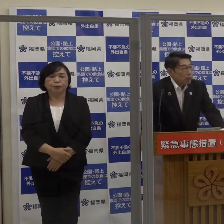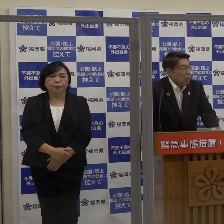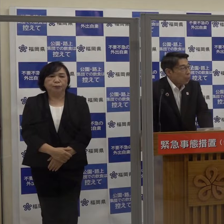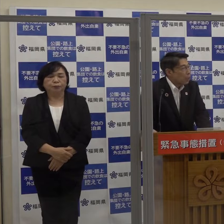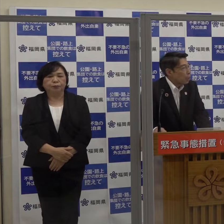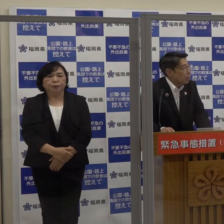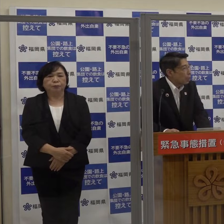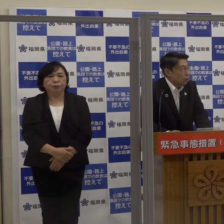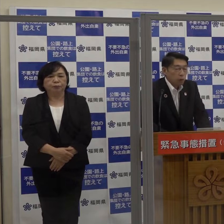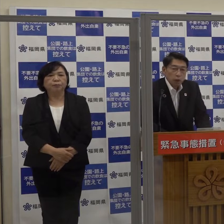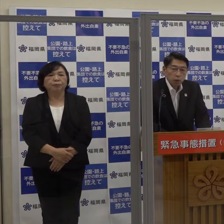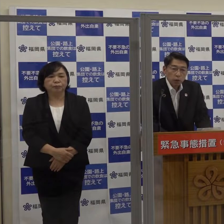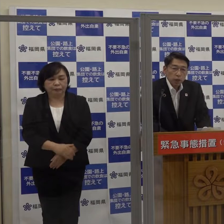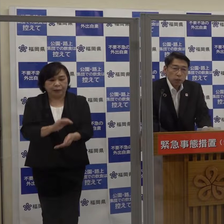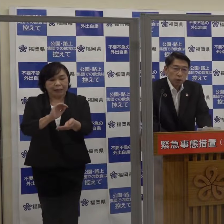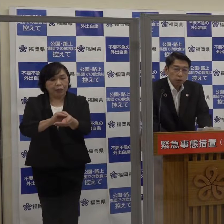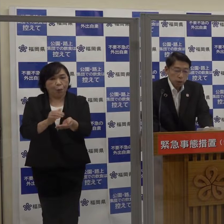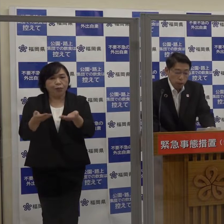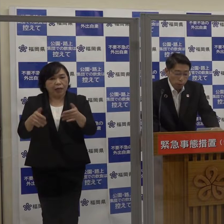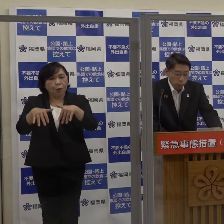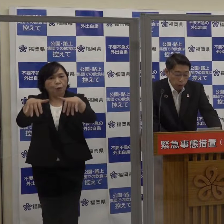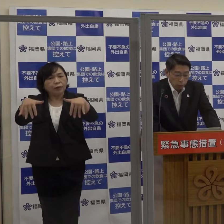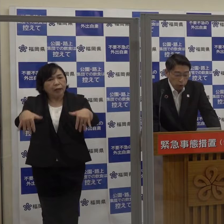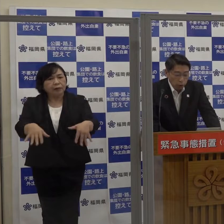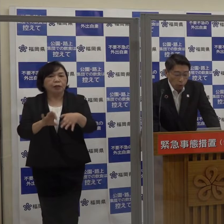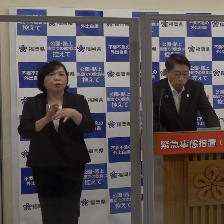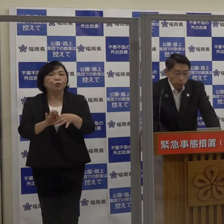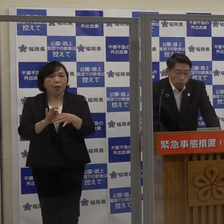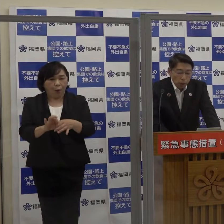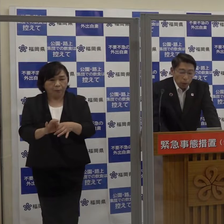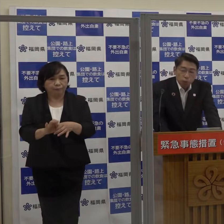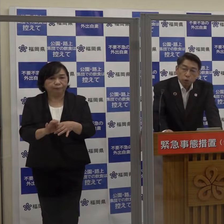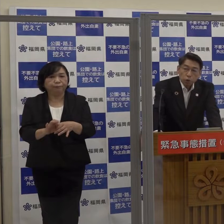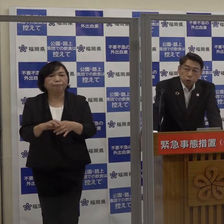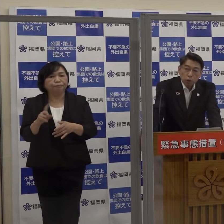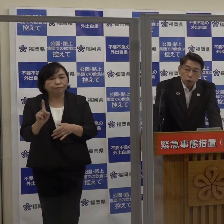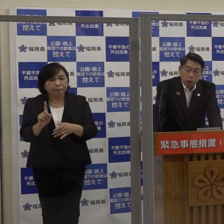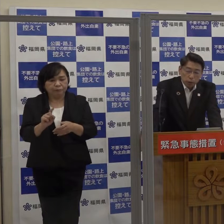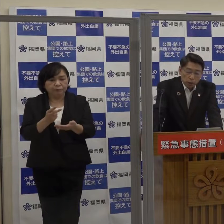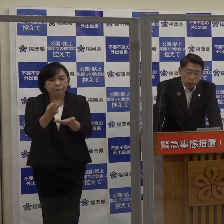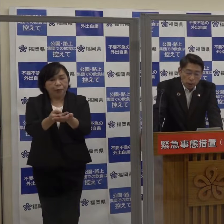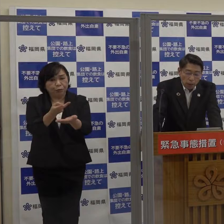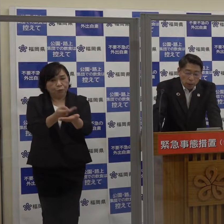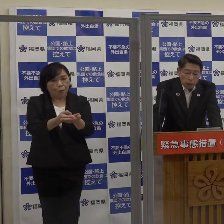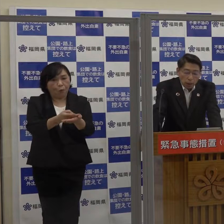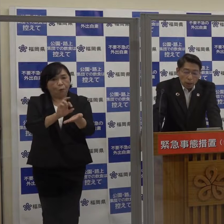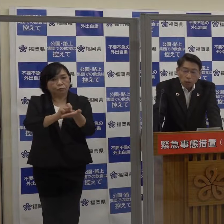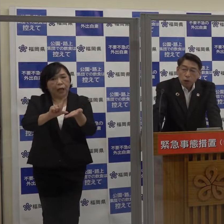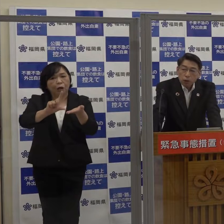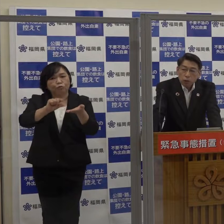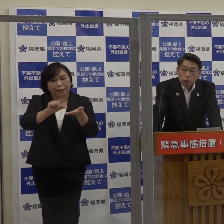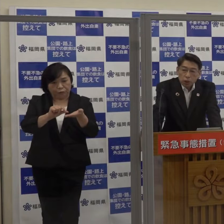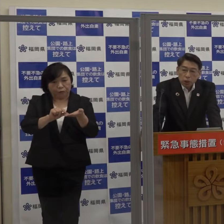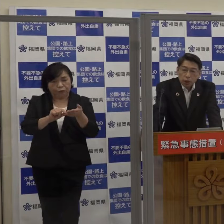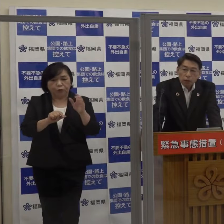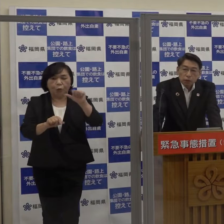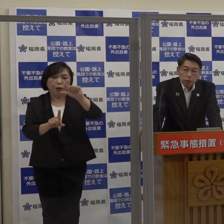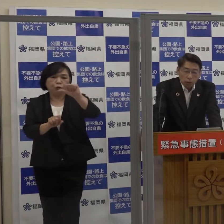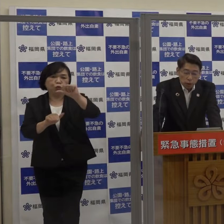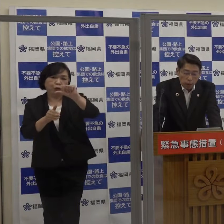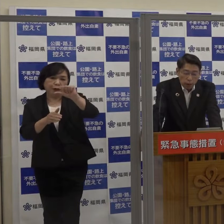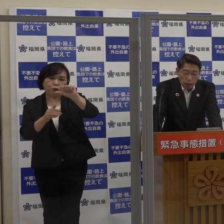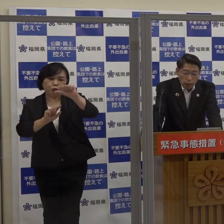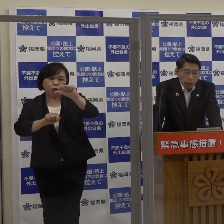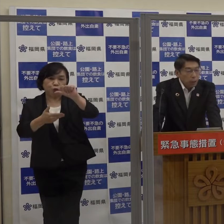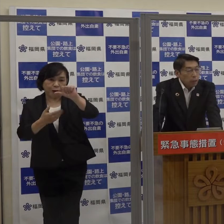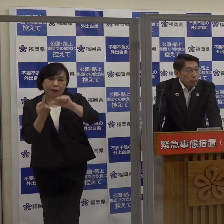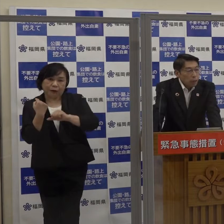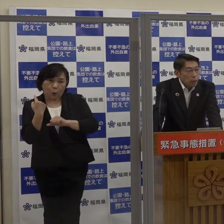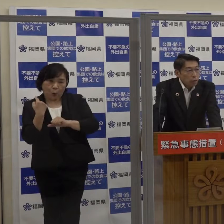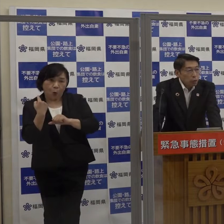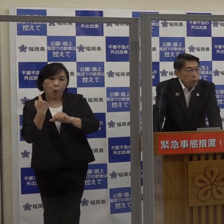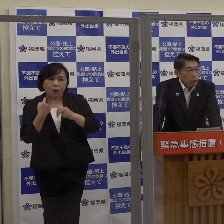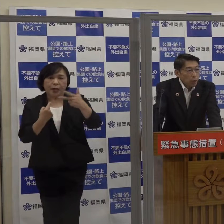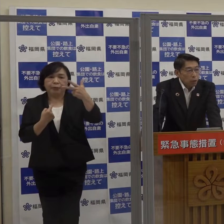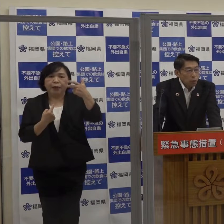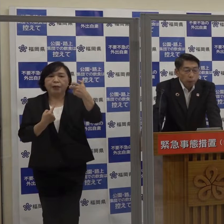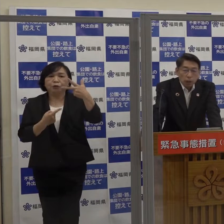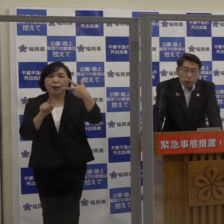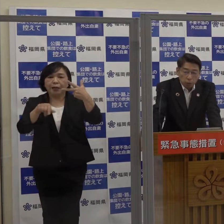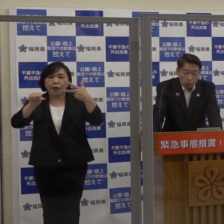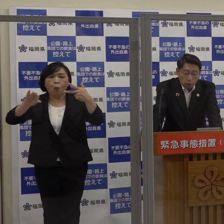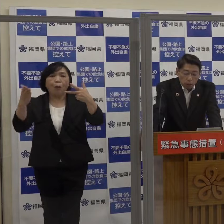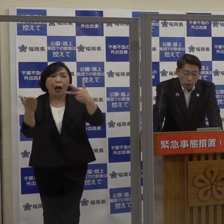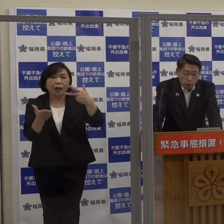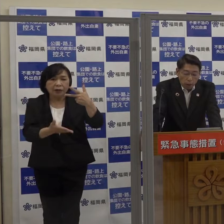さらに医療提供体制について 病床使用率は昨日時点で７７．５％